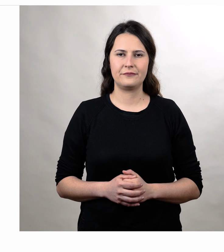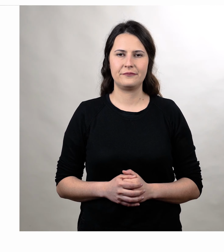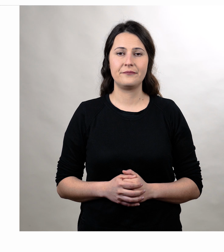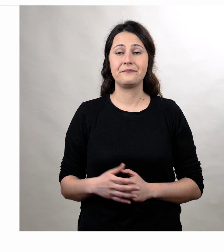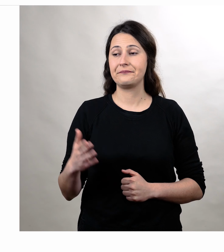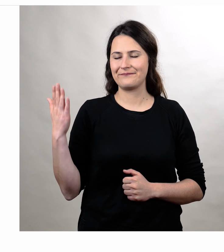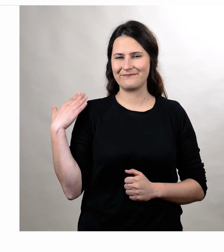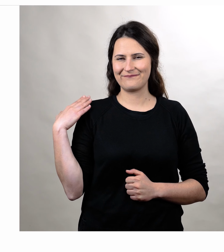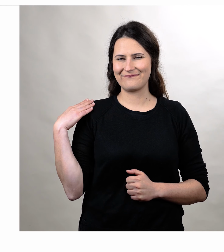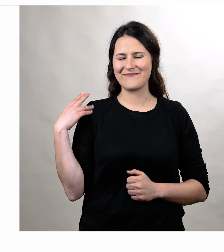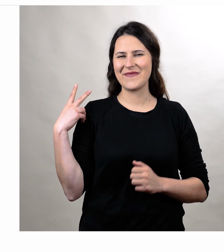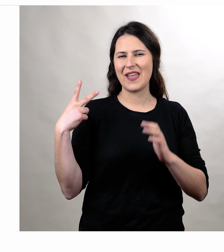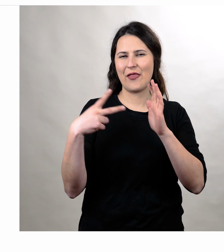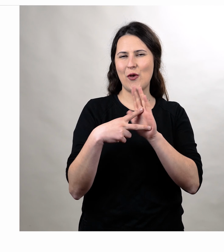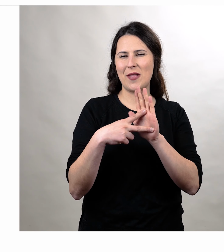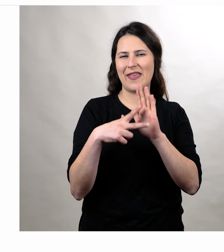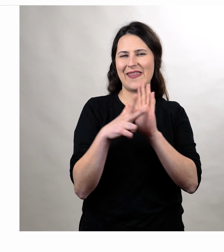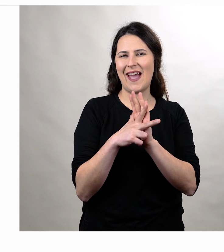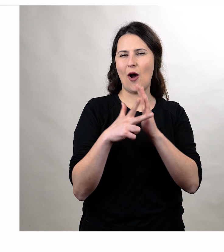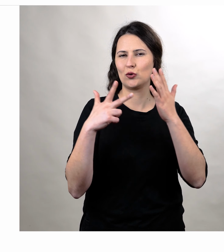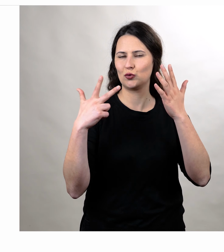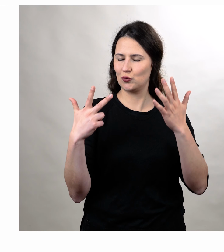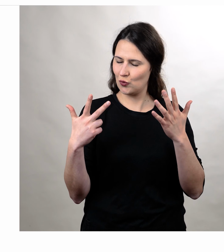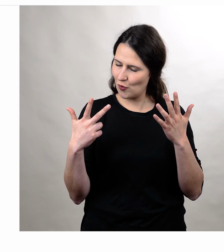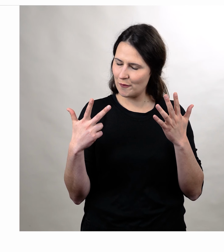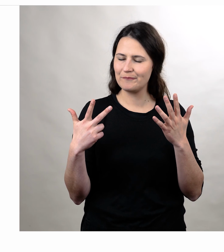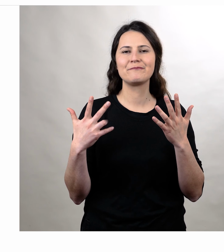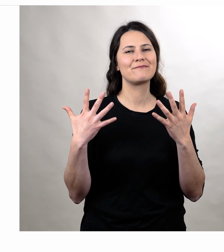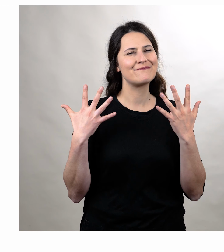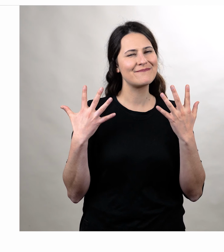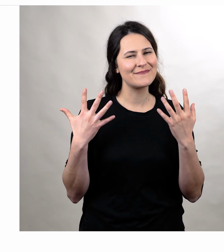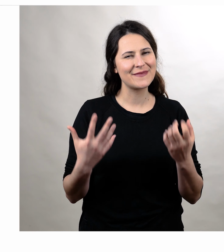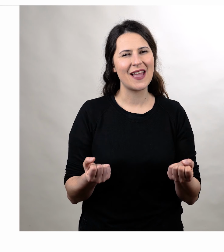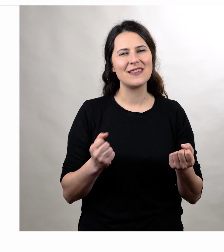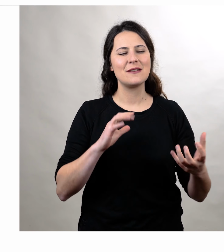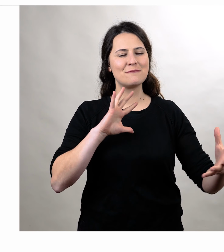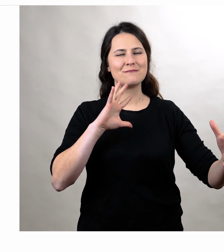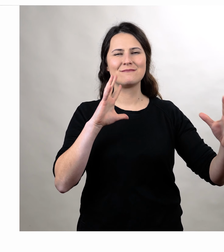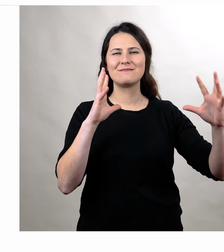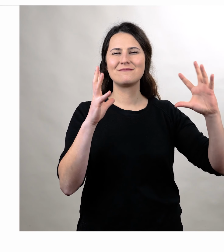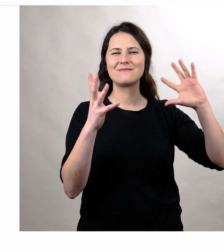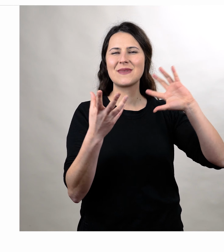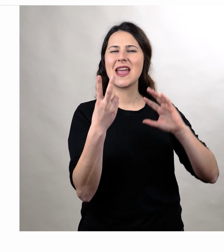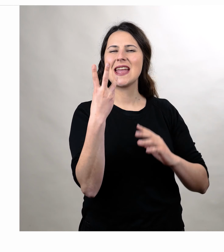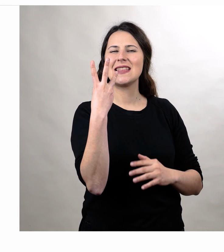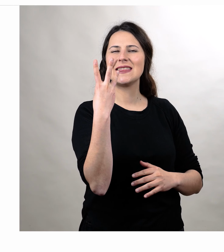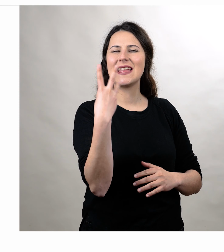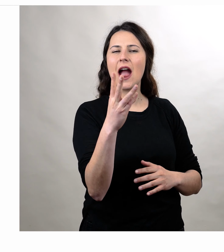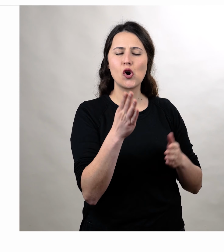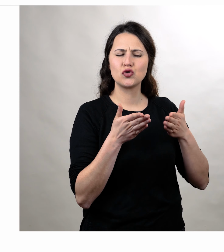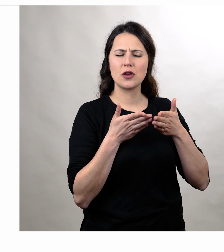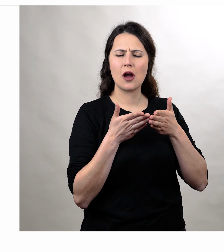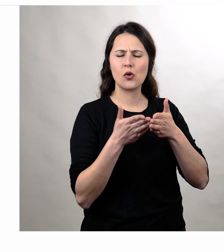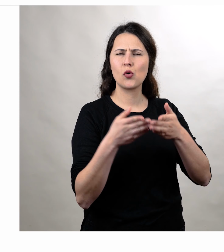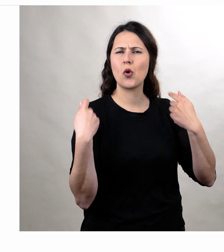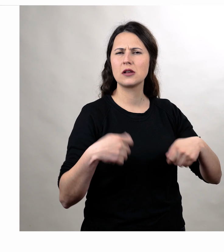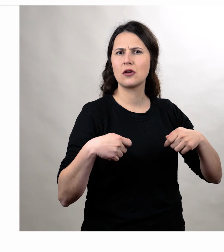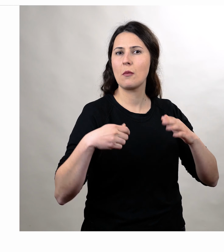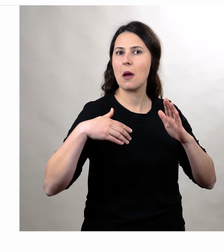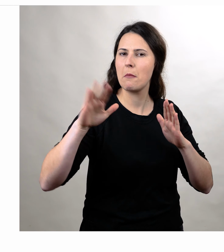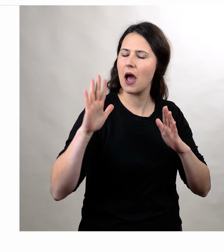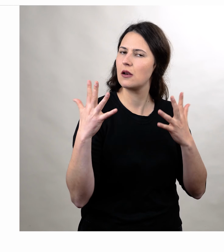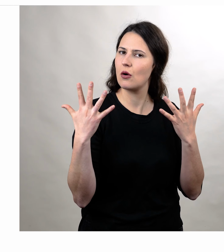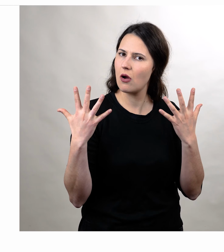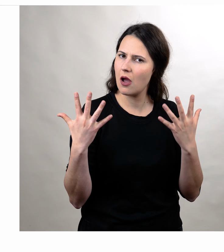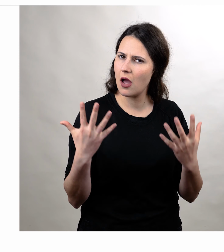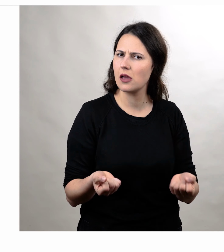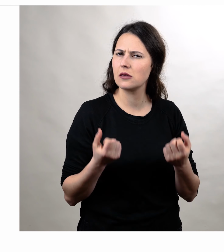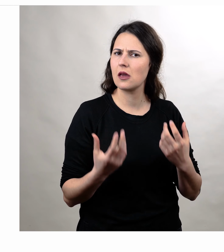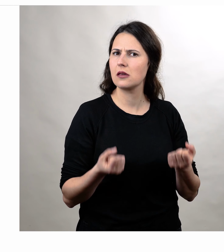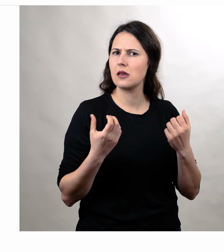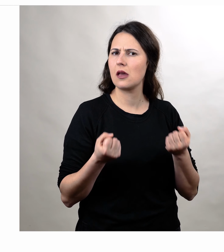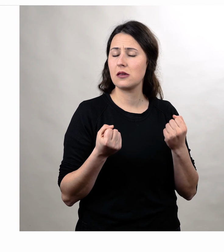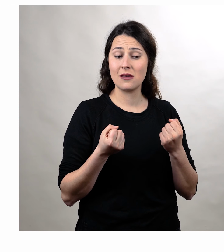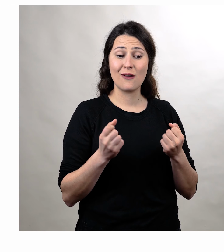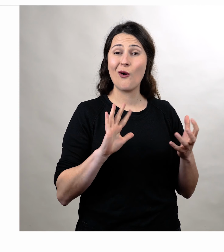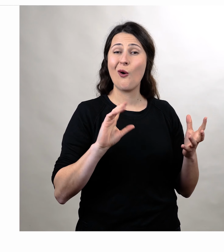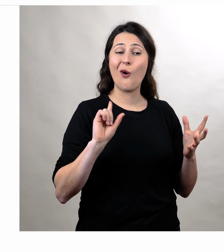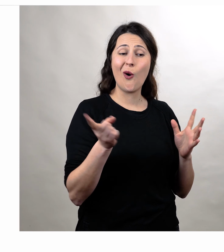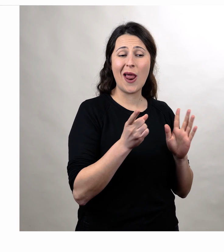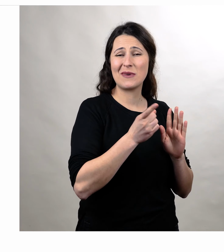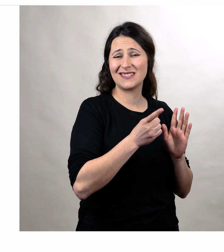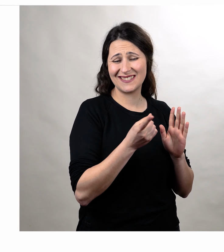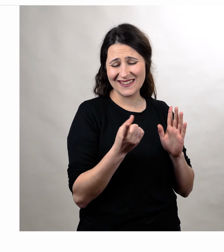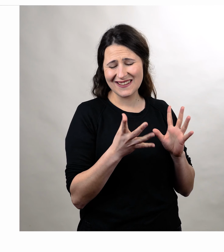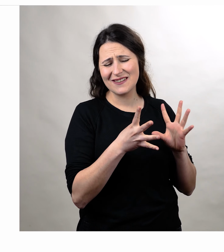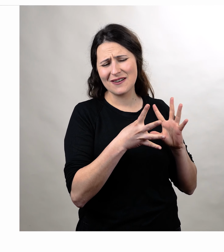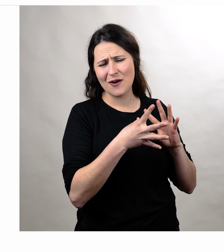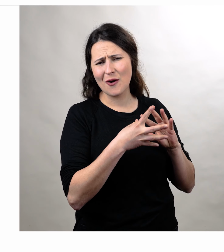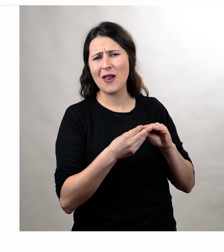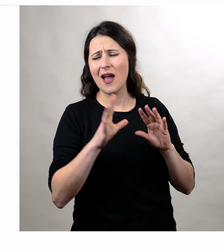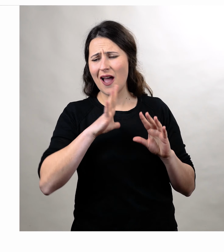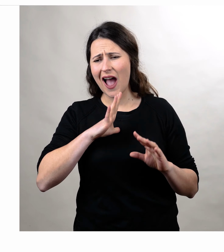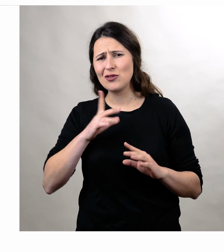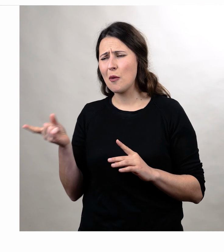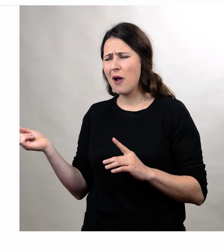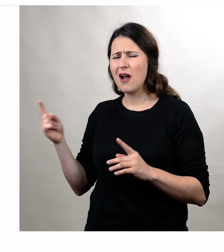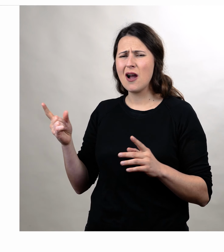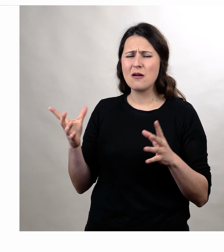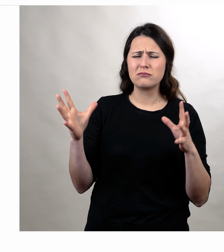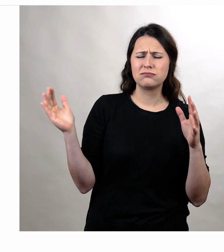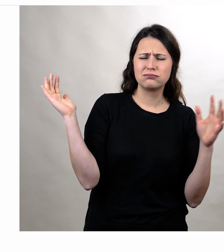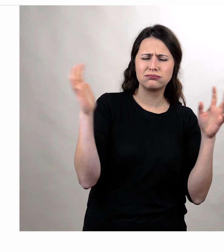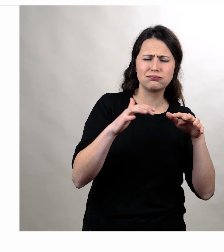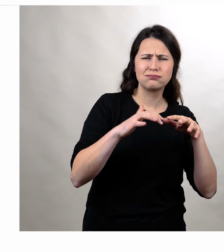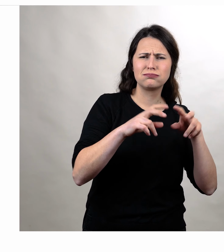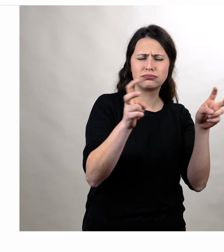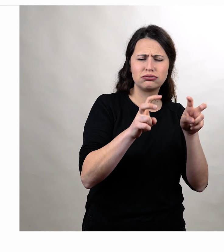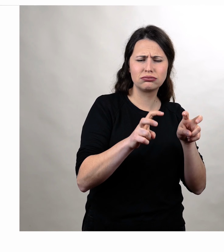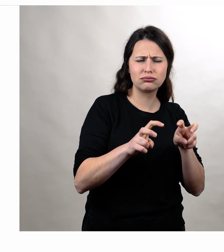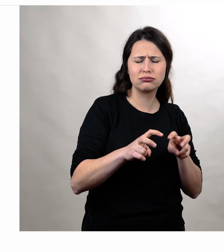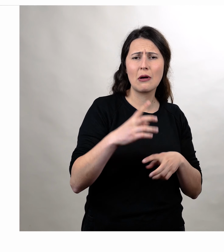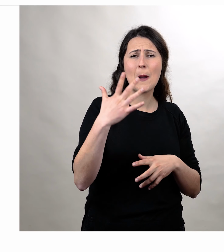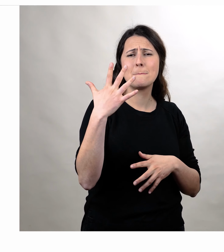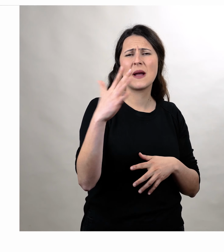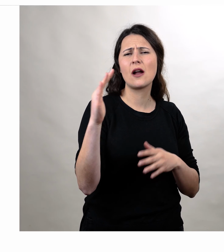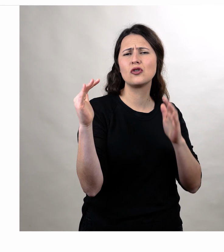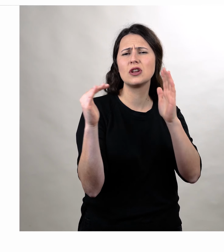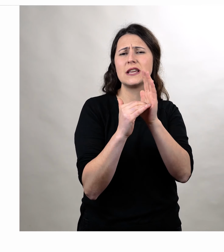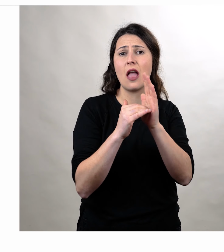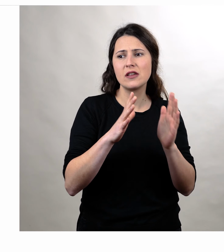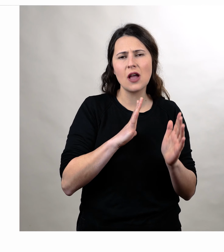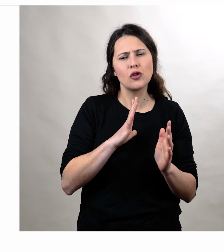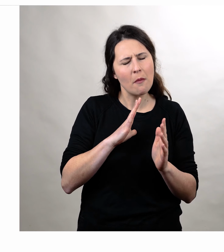Το 2018, υπήρχαν περισσότερα από 300 κρουαζιερόπλοια σε όλο τον κόσμο, με συνολική χωρητικότητα άνω των 500.000 επιβατών.